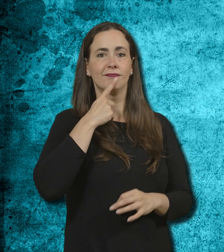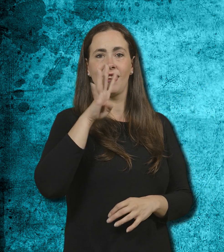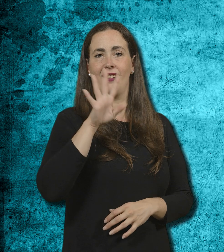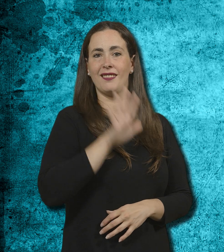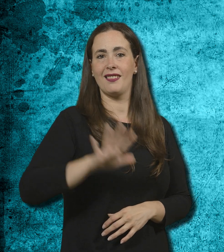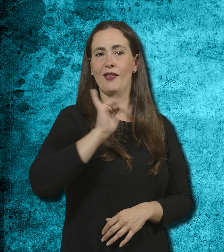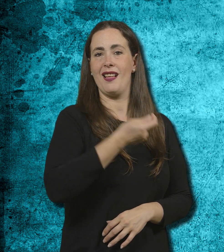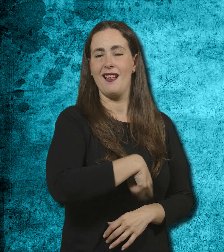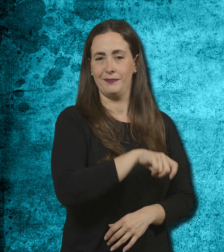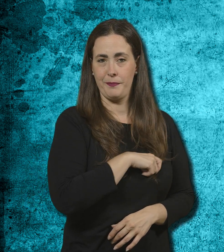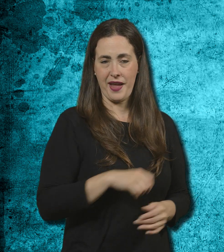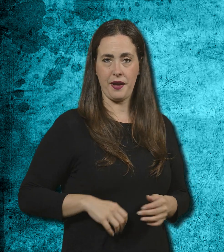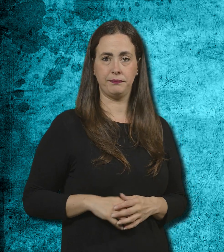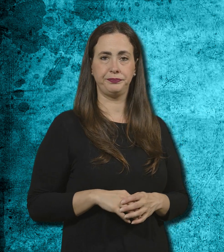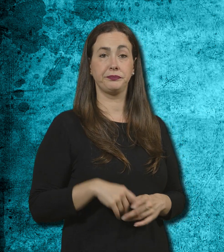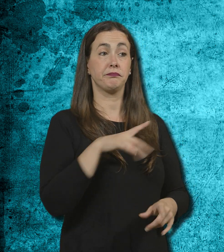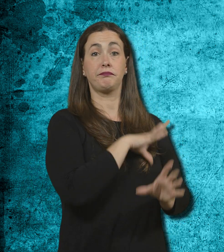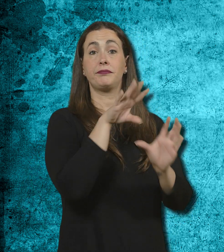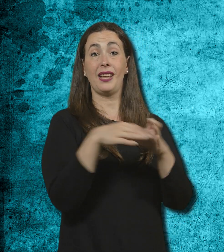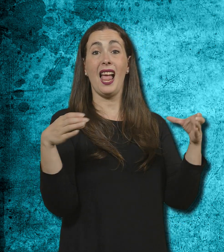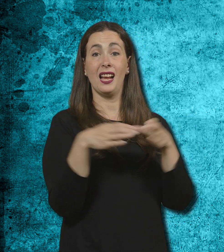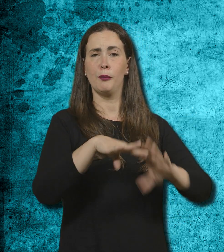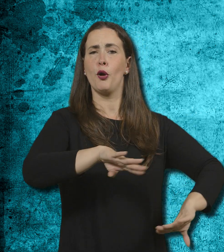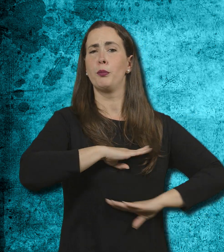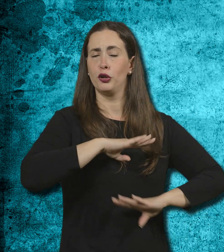sent considerat com un dels primers jugadors sords de Catalunya i Espanya.